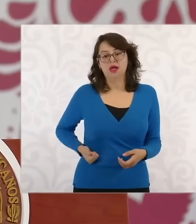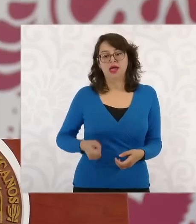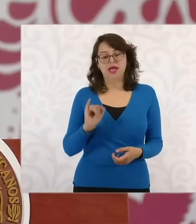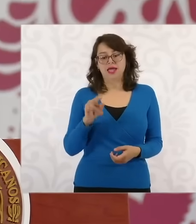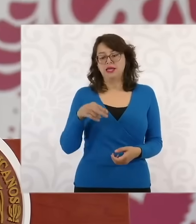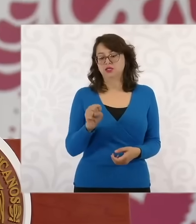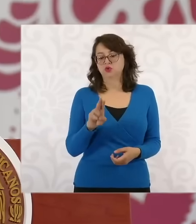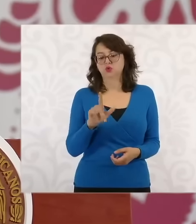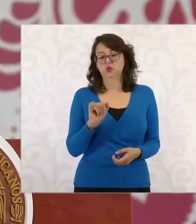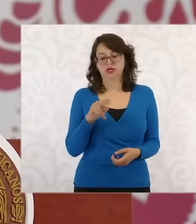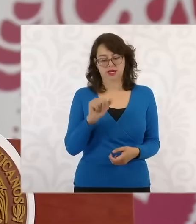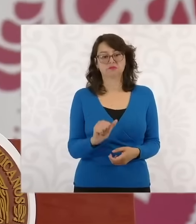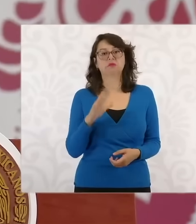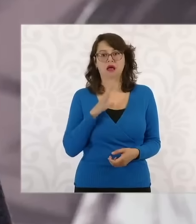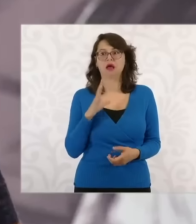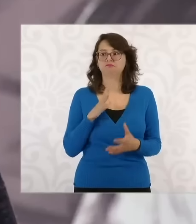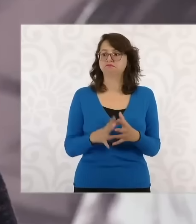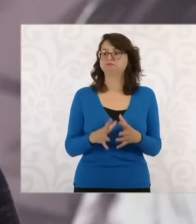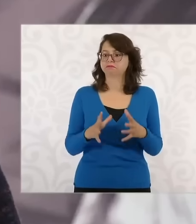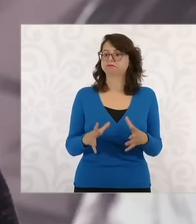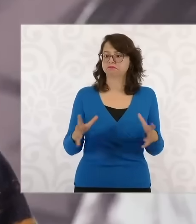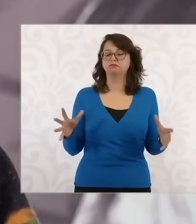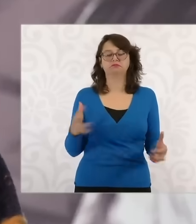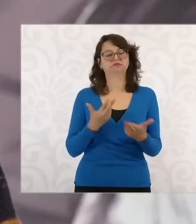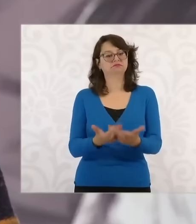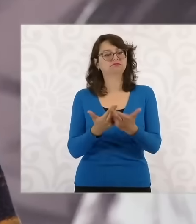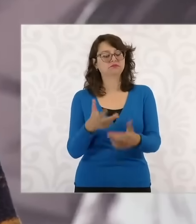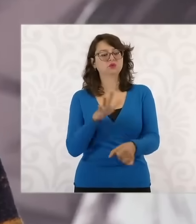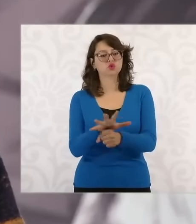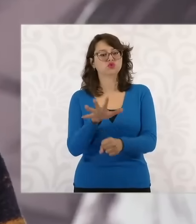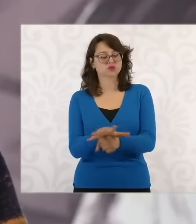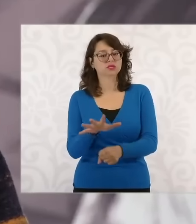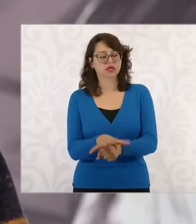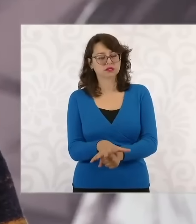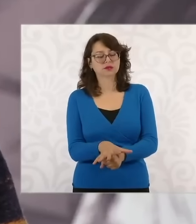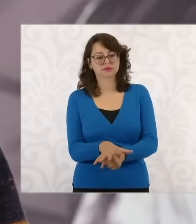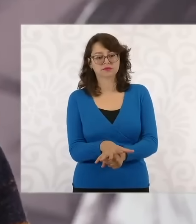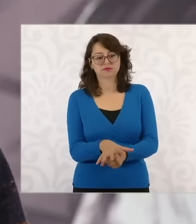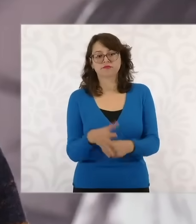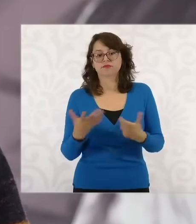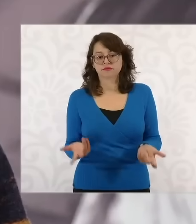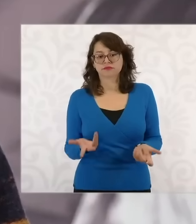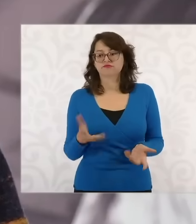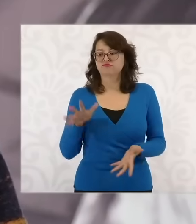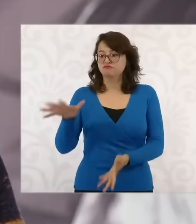glargina en el sector porque independientemente de eh pues que se esté entregando también dentro del